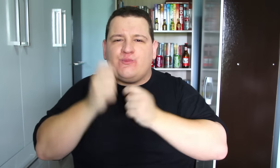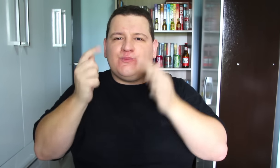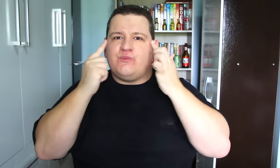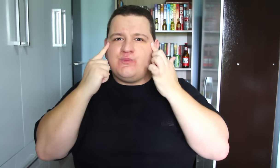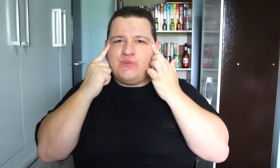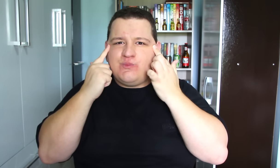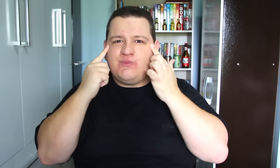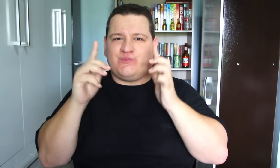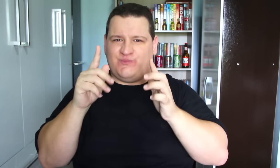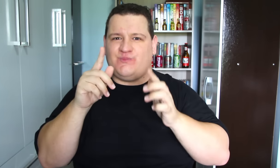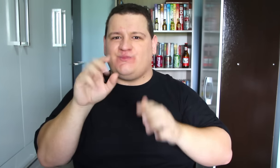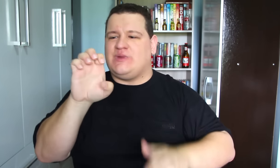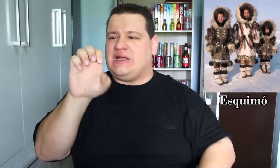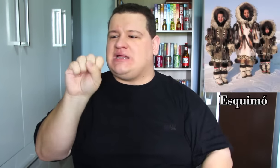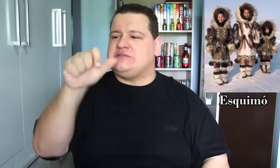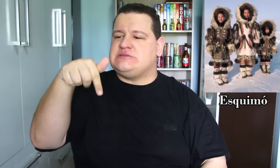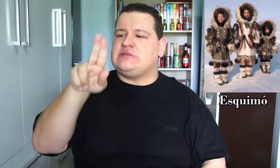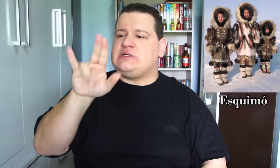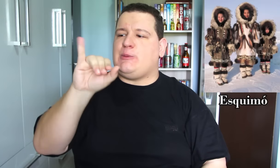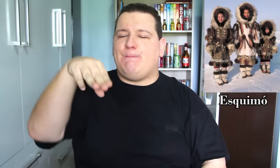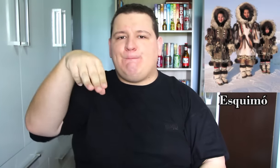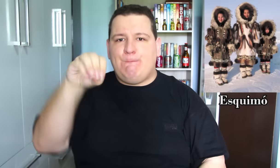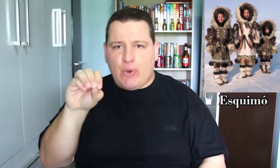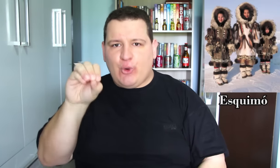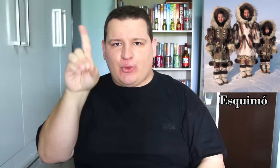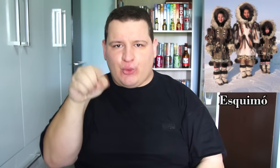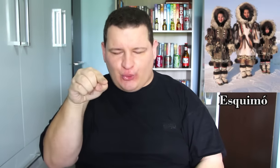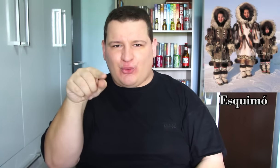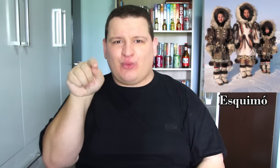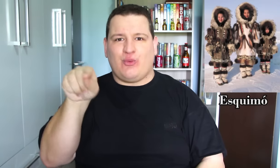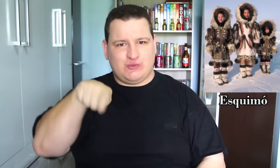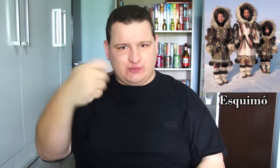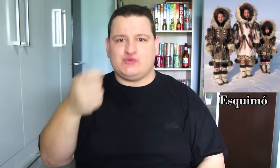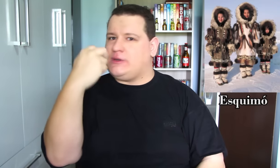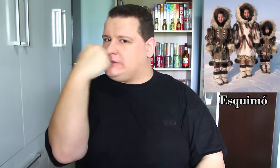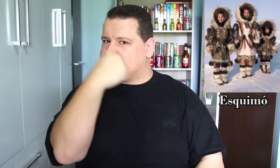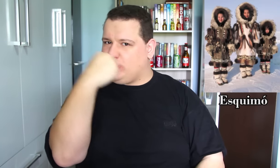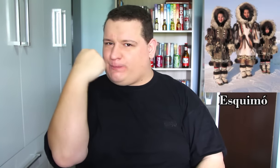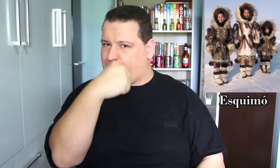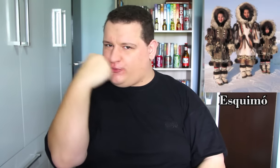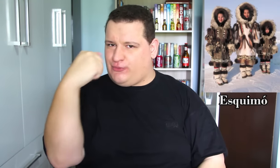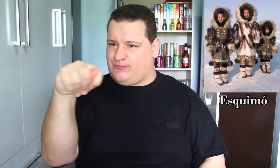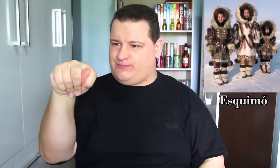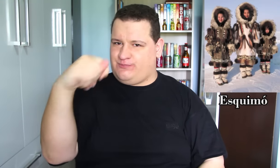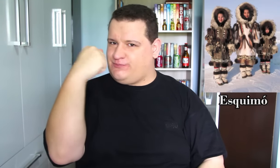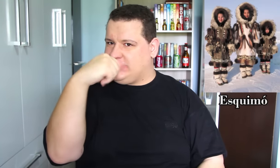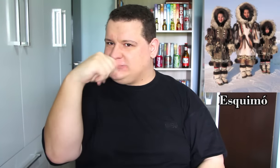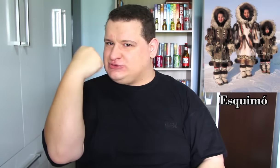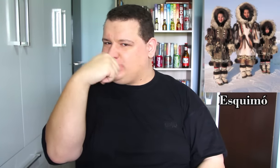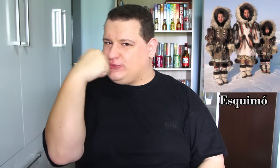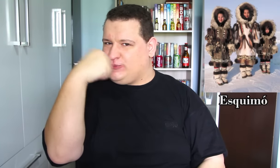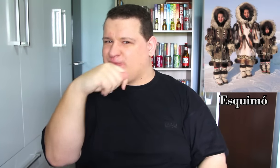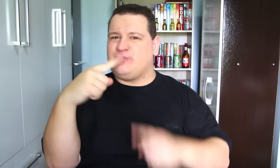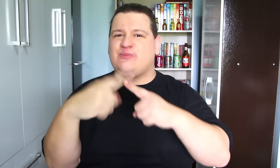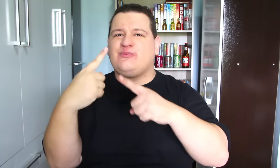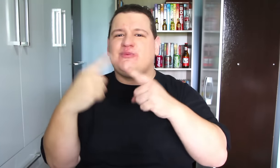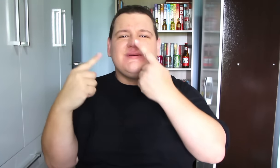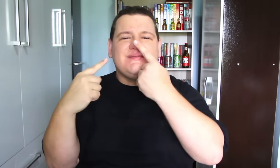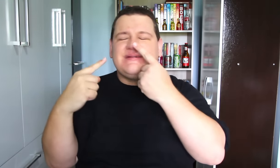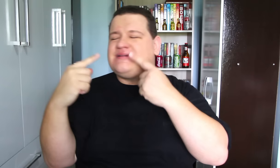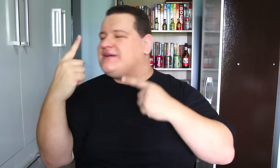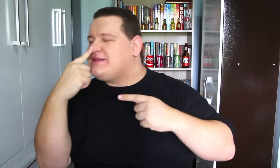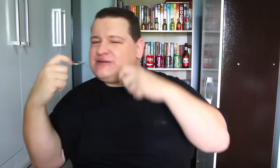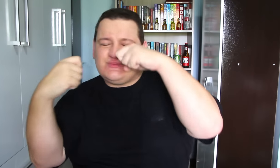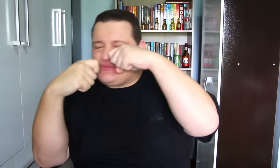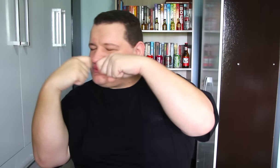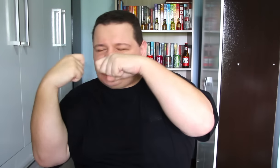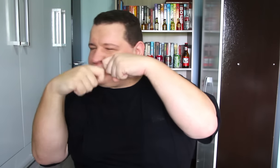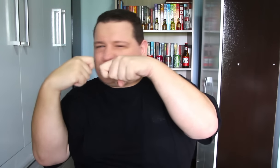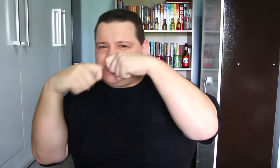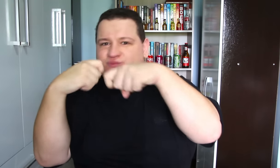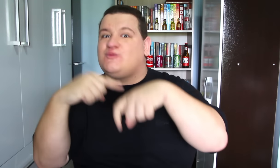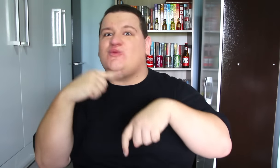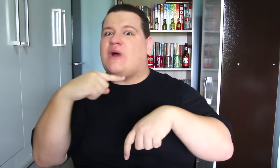Se chama esquimó. O sinal é este. É por causa de narizes se tocando como um beijo,